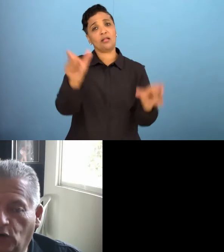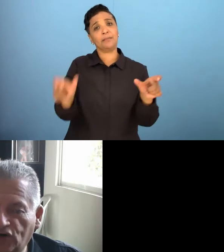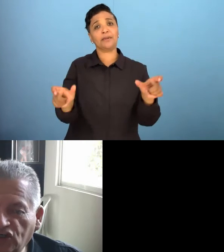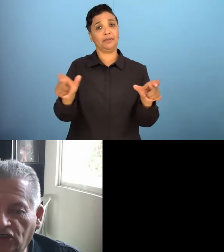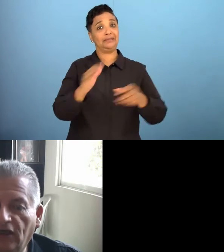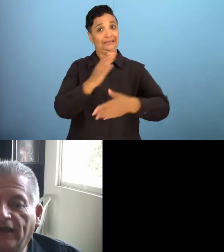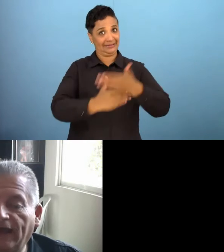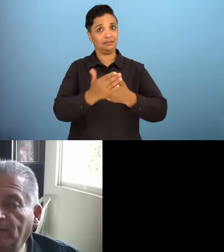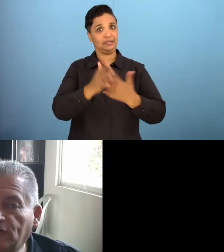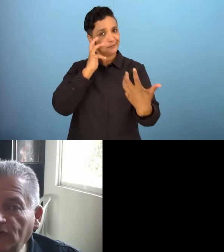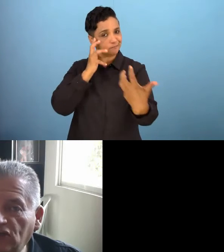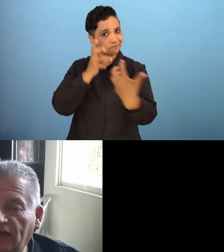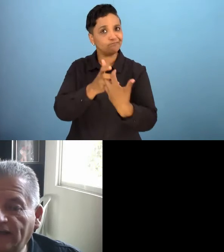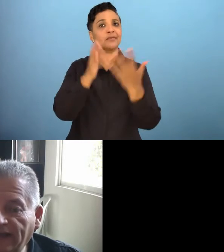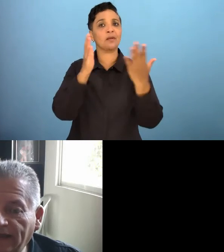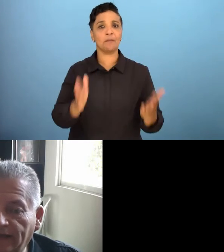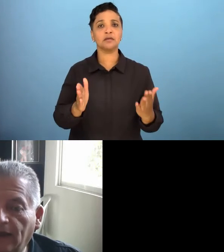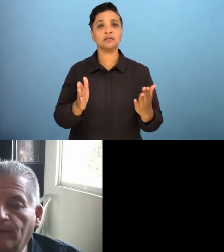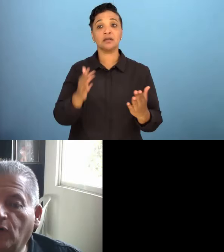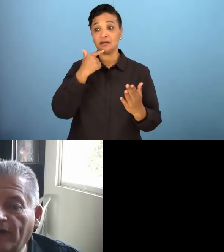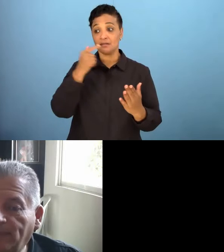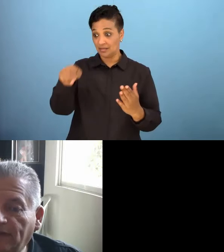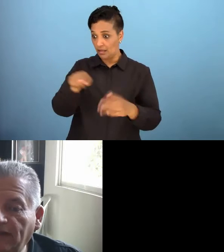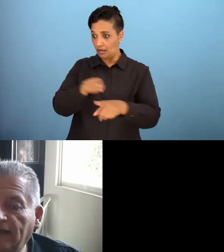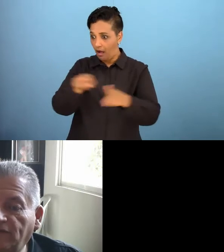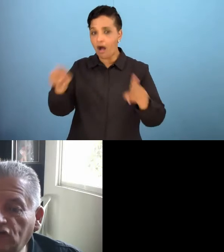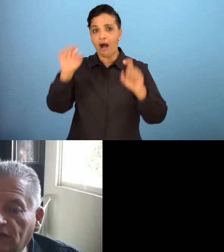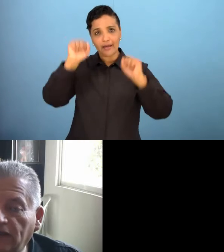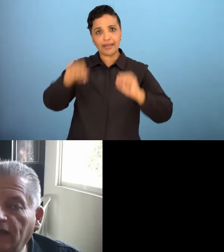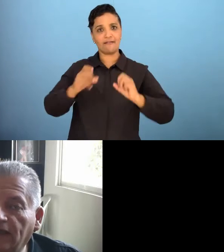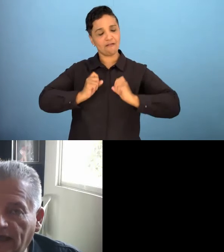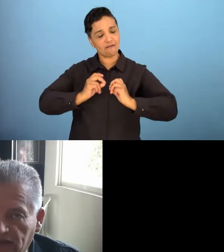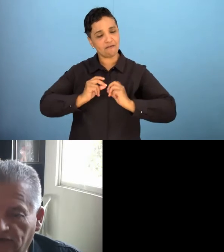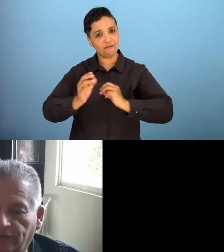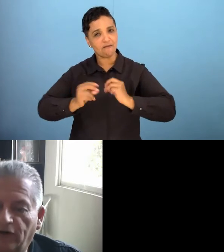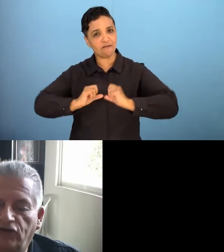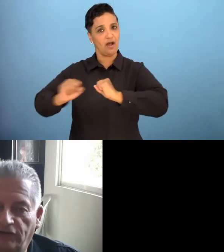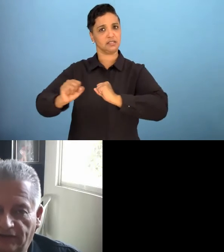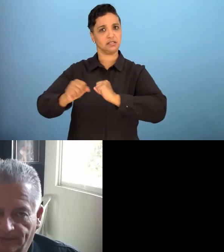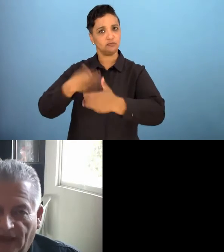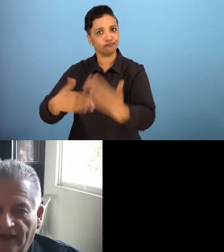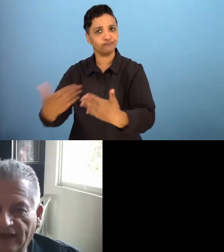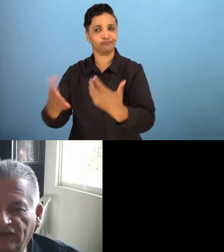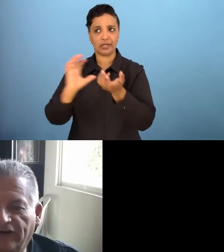importante conocer con precisión la ubicación y el estado de cada persona con discapacidad, para que pueda ser atendida de manera más rápida y eficiente